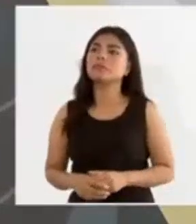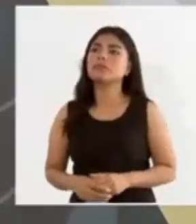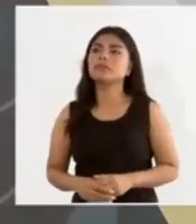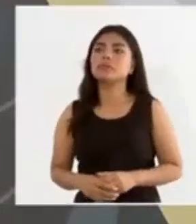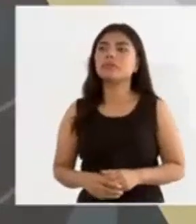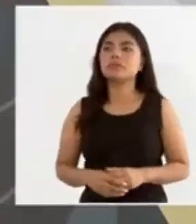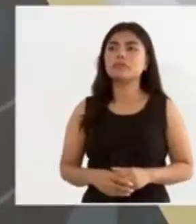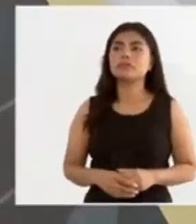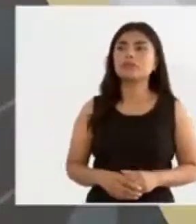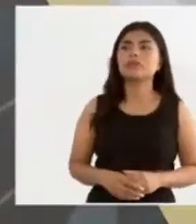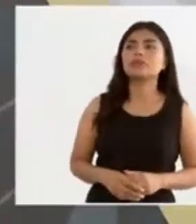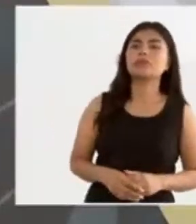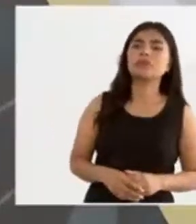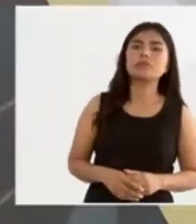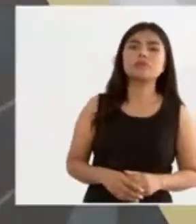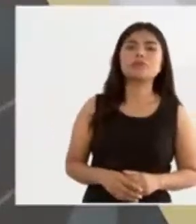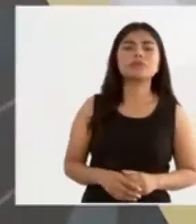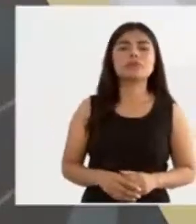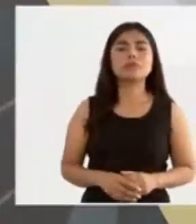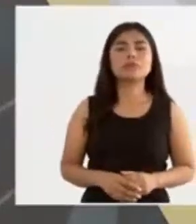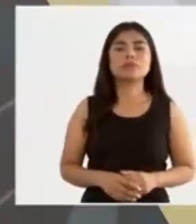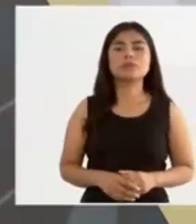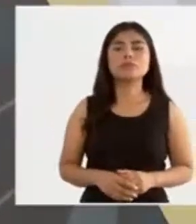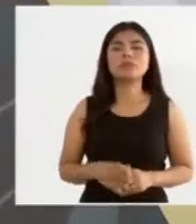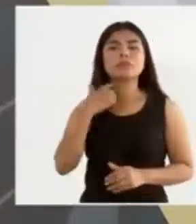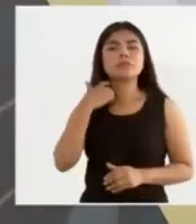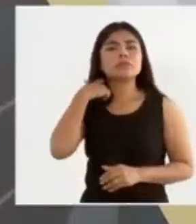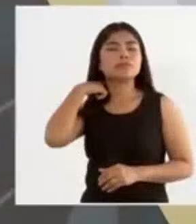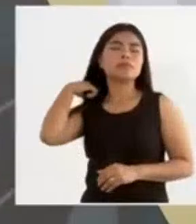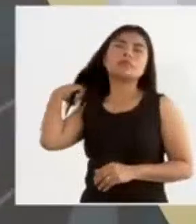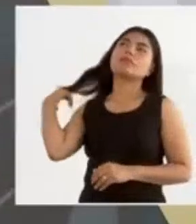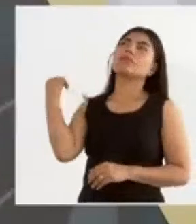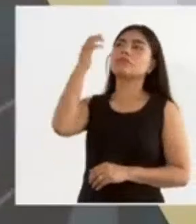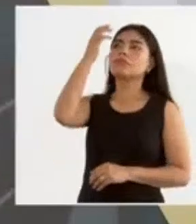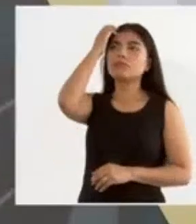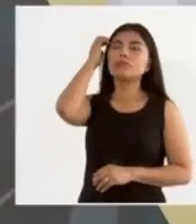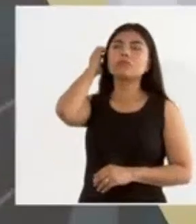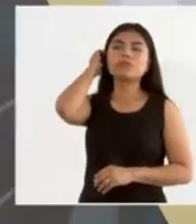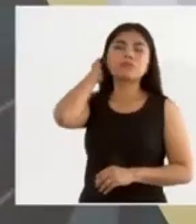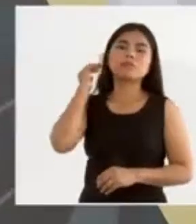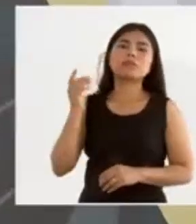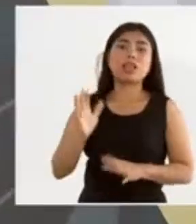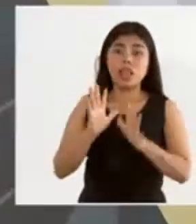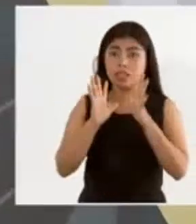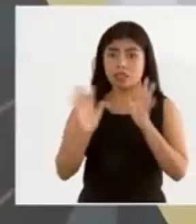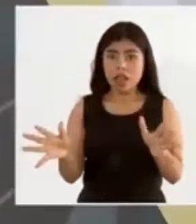Lo vamos a complementar con farmacias del bienestar.